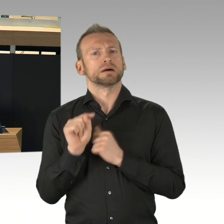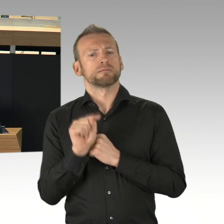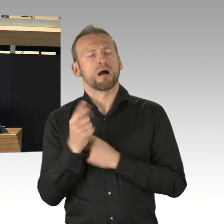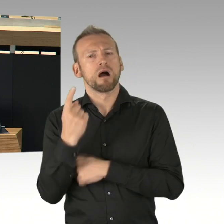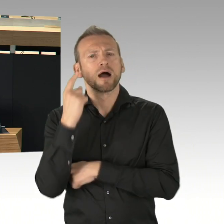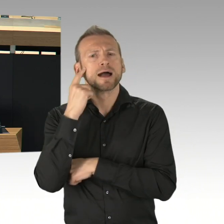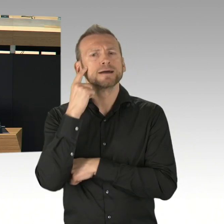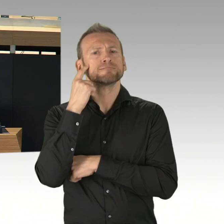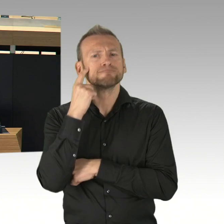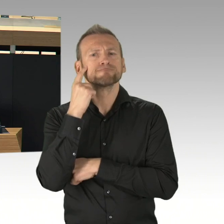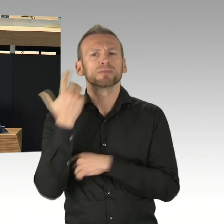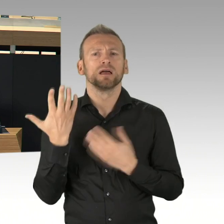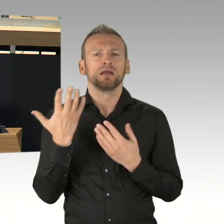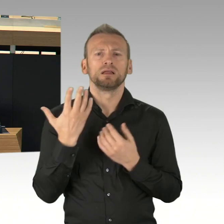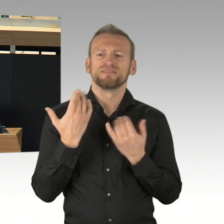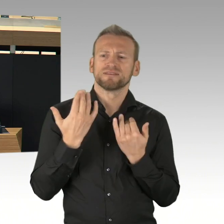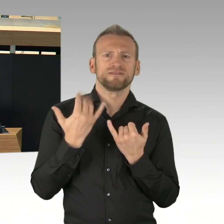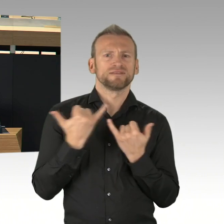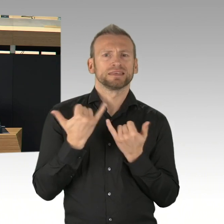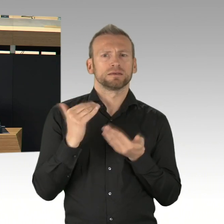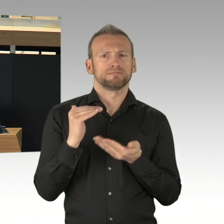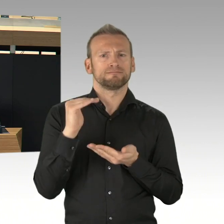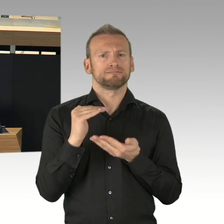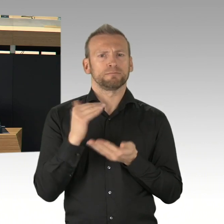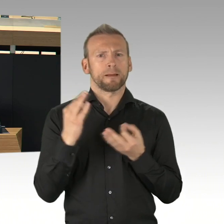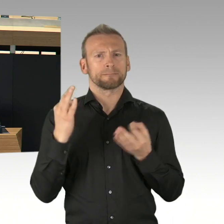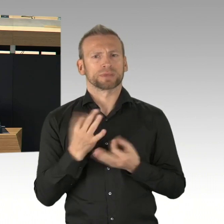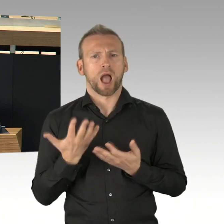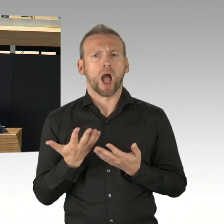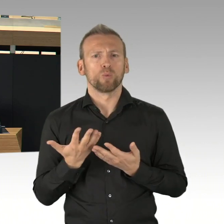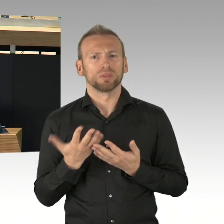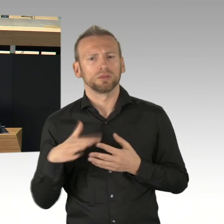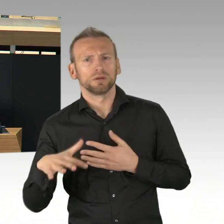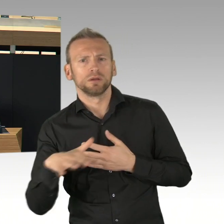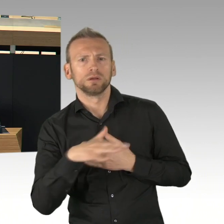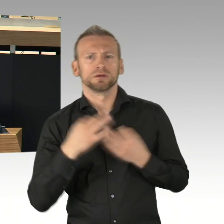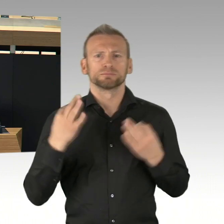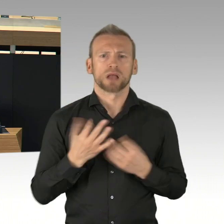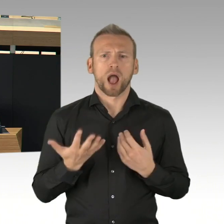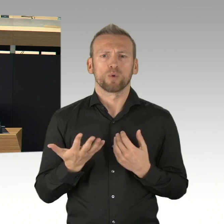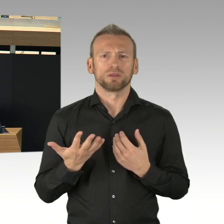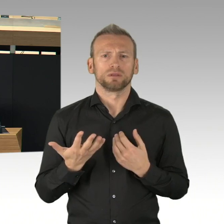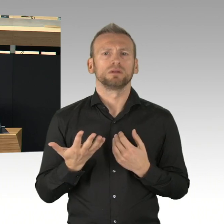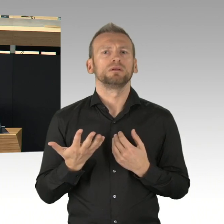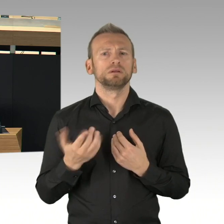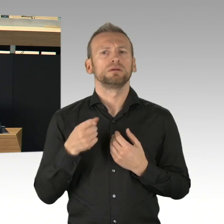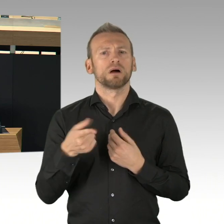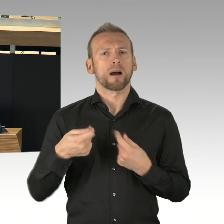wir brauchen Lösungen, um die Mieten in unserer Stadt in den Griff zu bekommen.